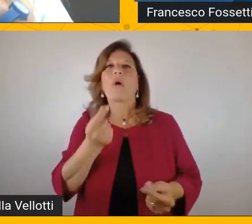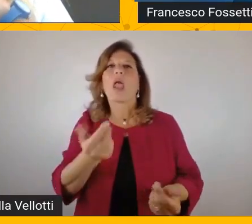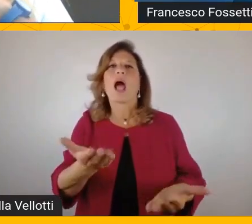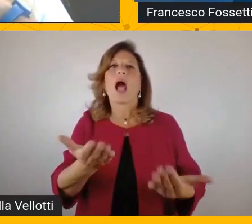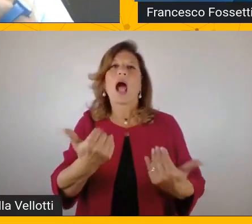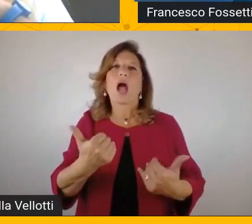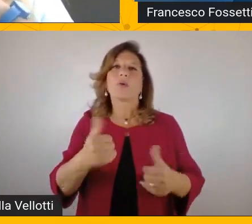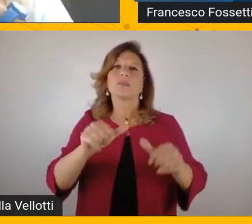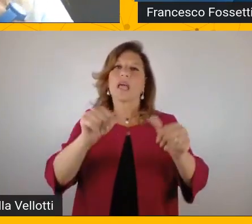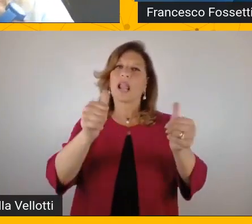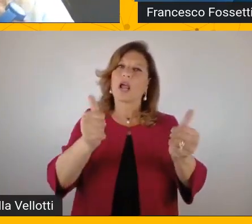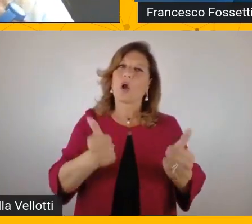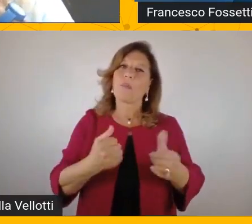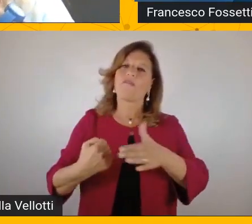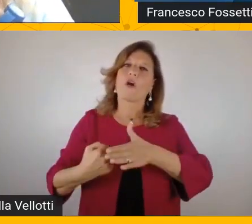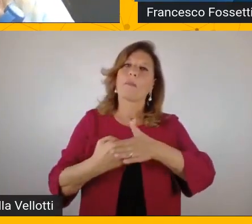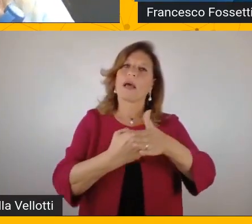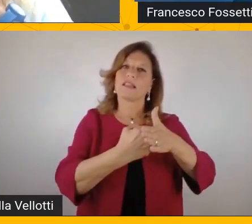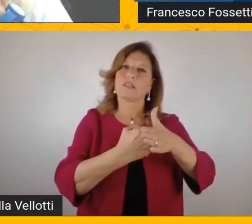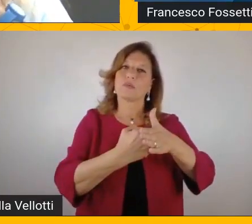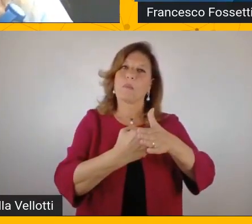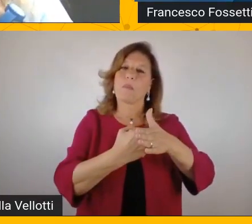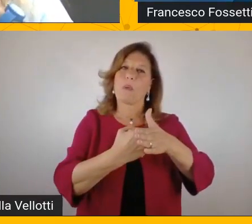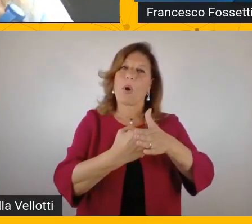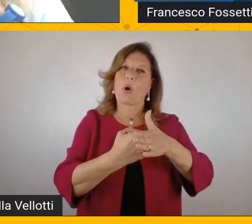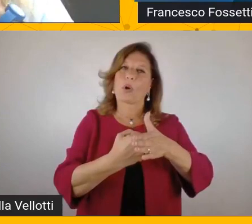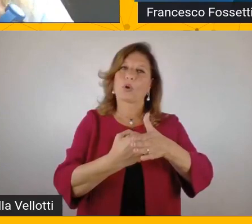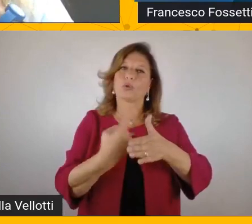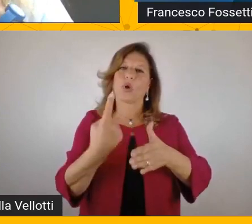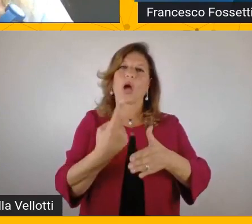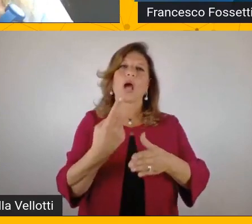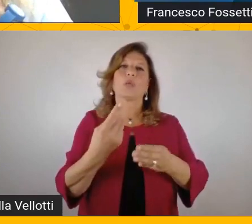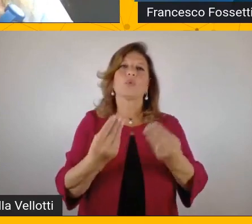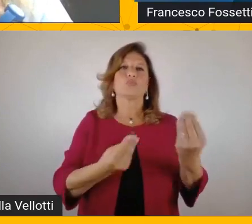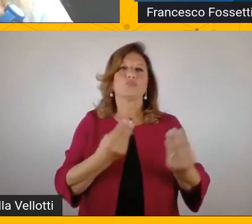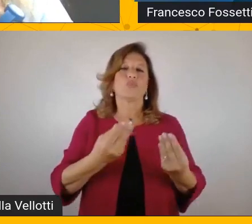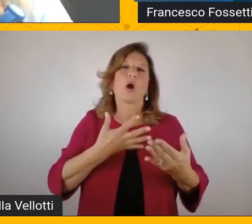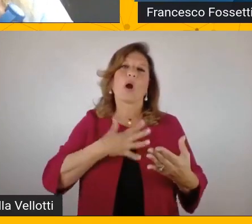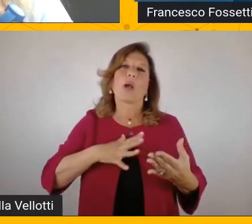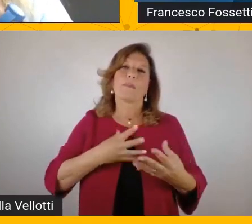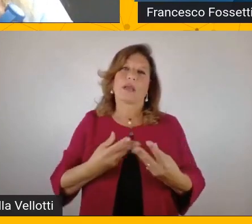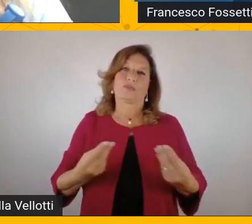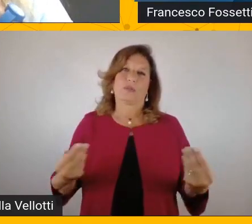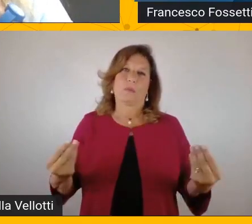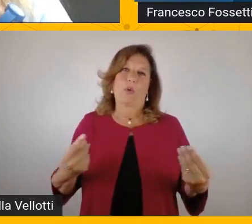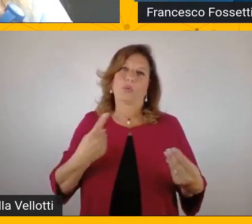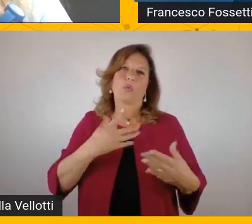magari anche come forma di supporto ad un prodotto che uno